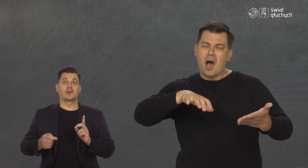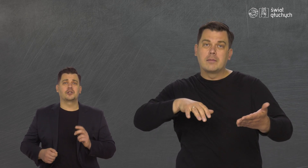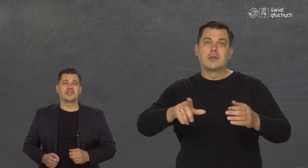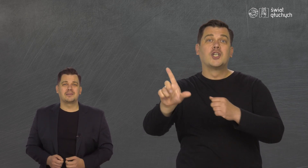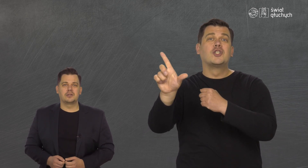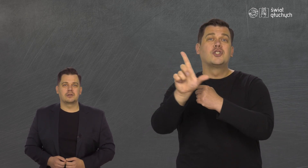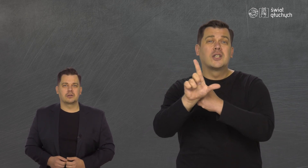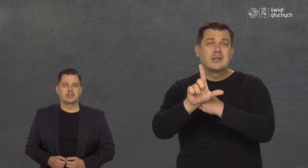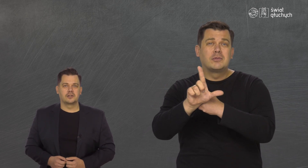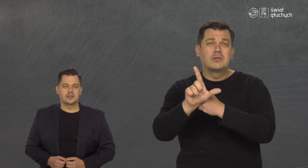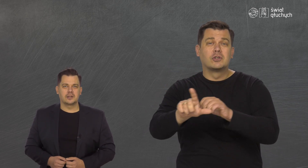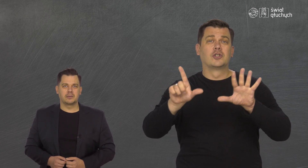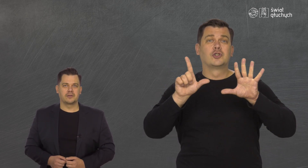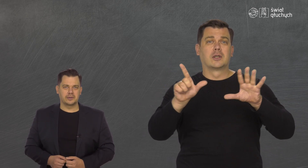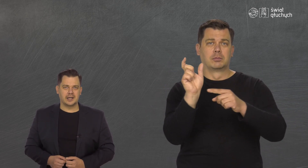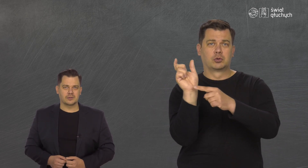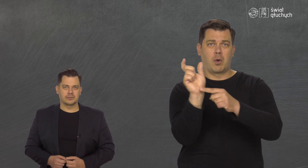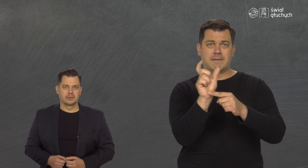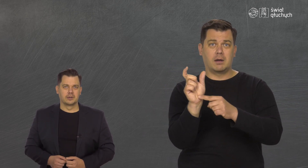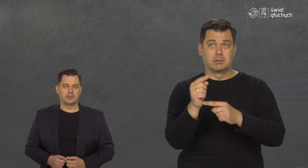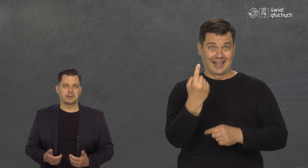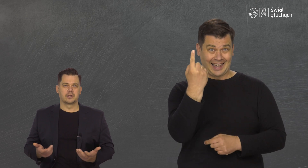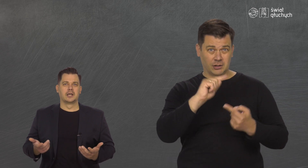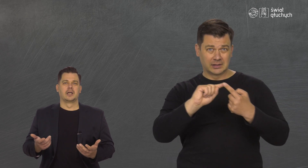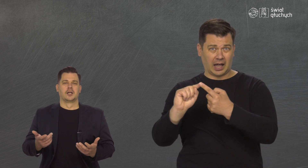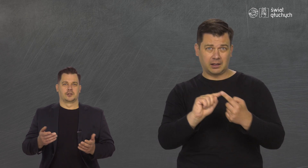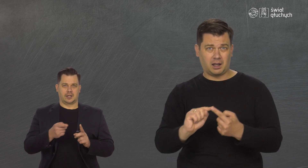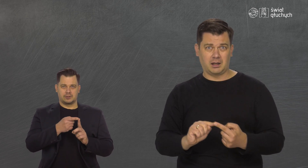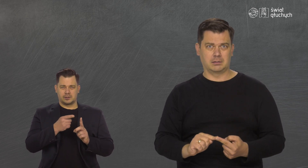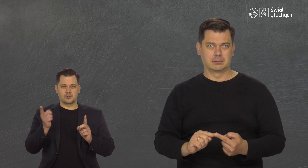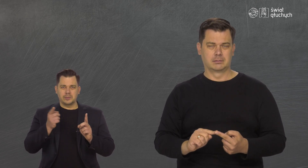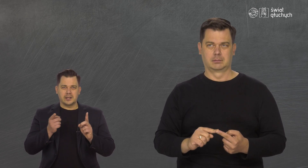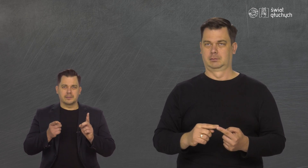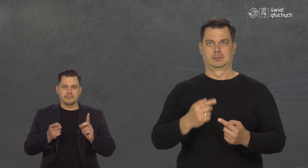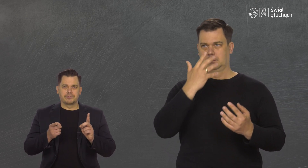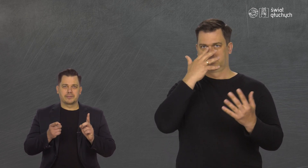miało aż 77 wyrazów! Pomyśl: czytając ze zrozumieniem,